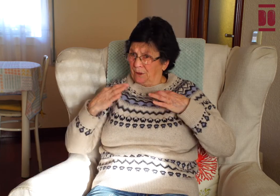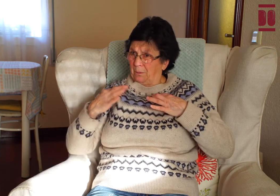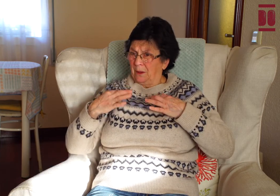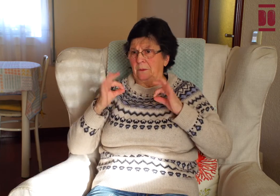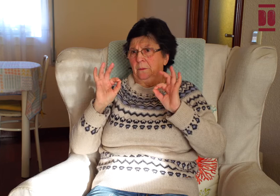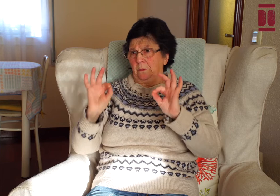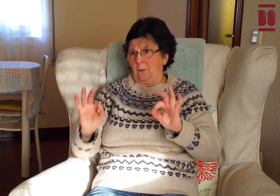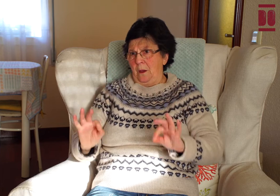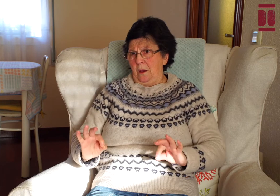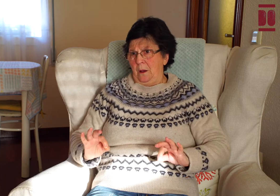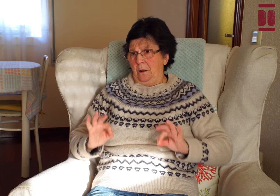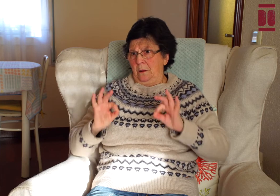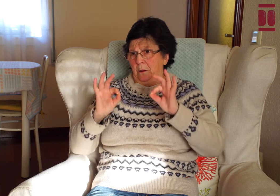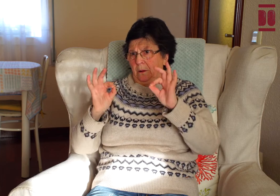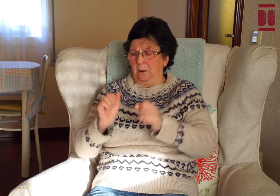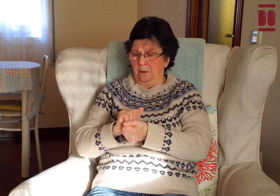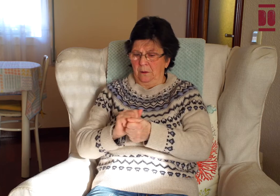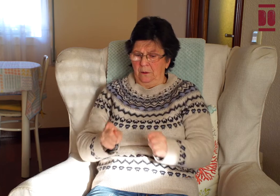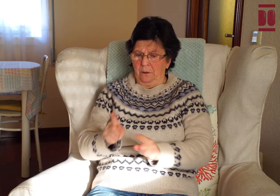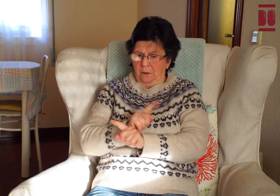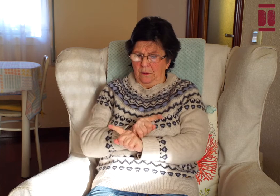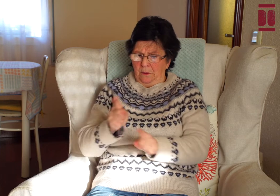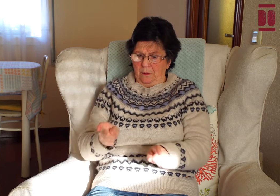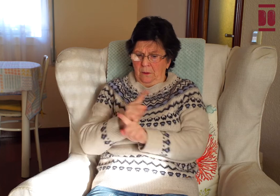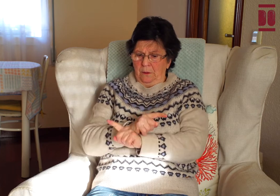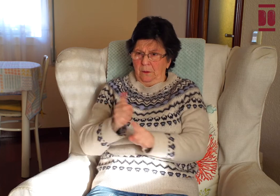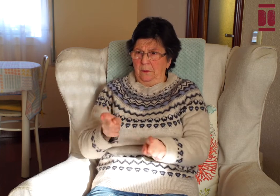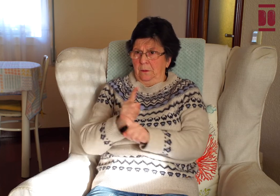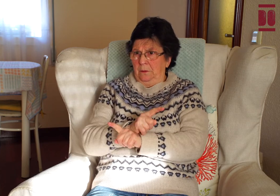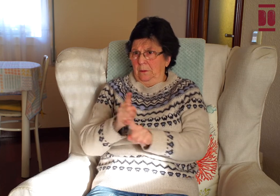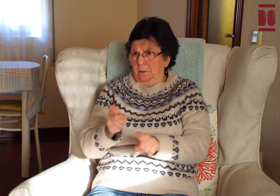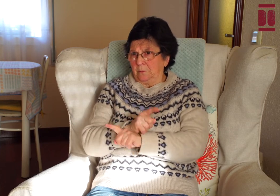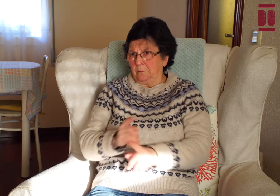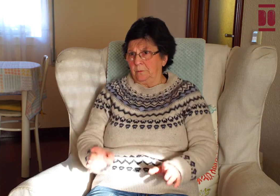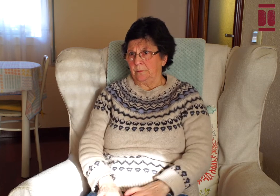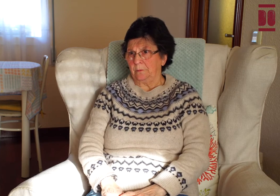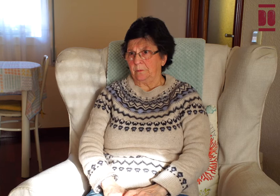¿La ropa? La misma, siempre la misma. Era lavar y poner, de una muda a otra.